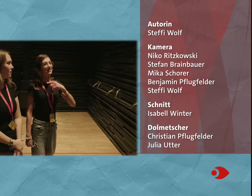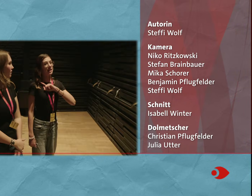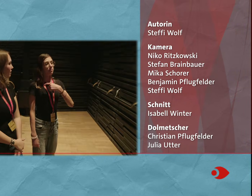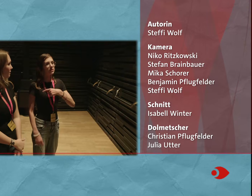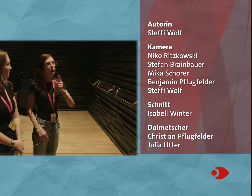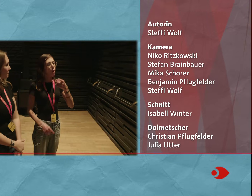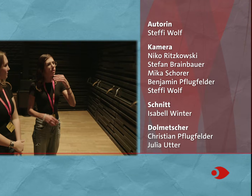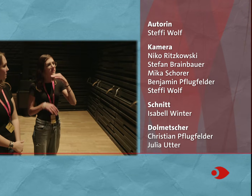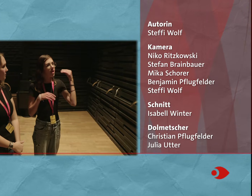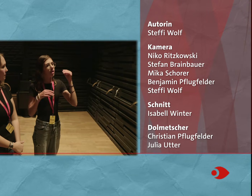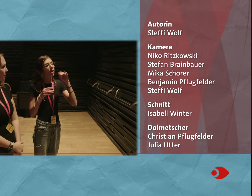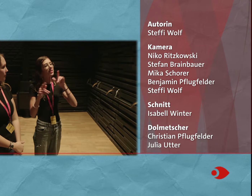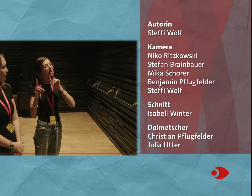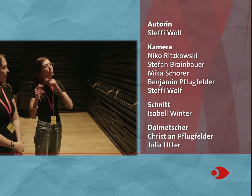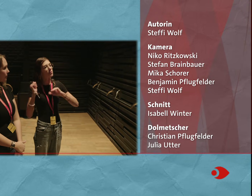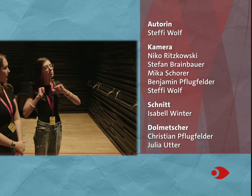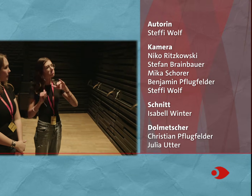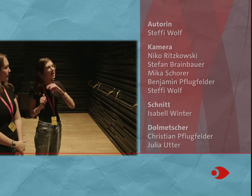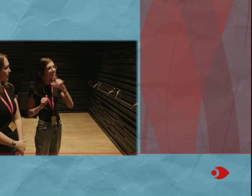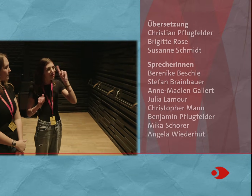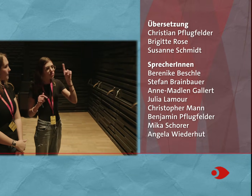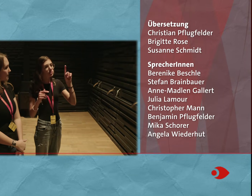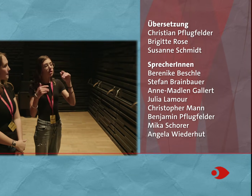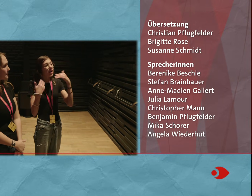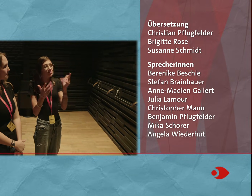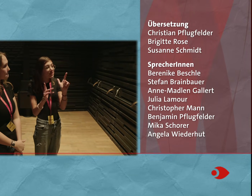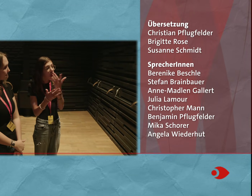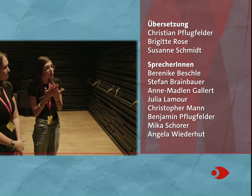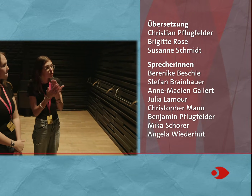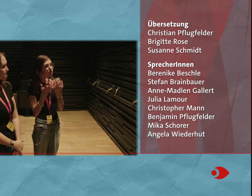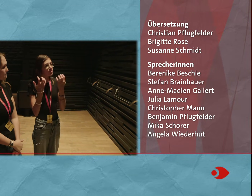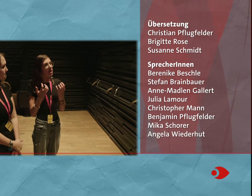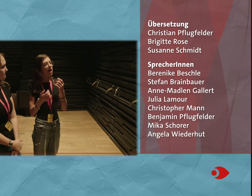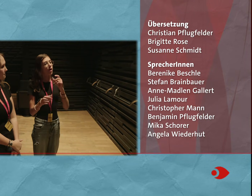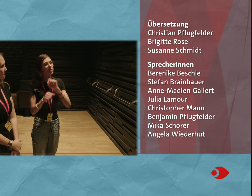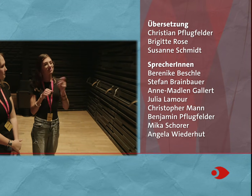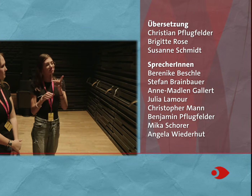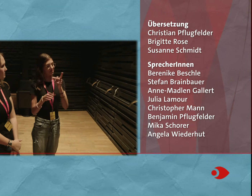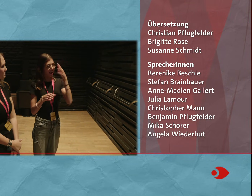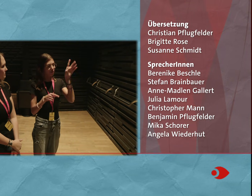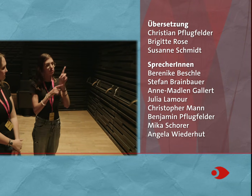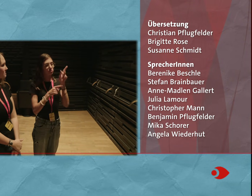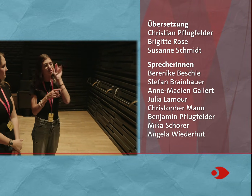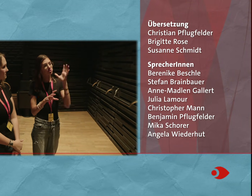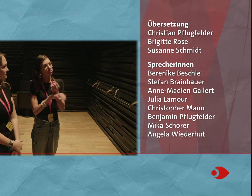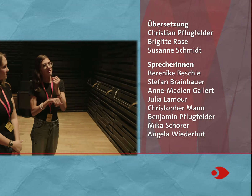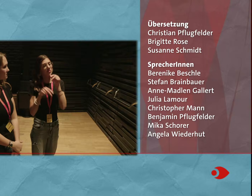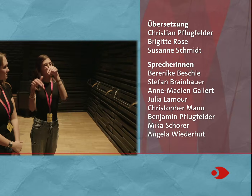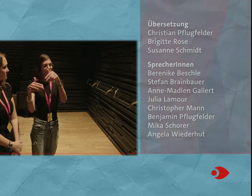Für mich war einiges neu. Z.B. hab ich nicht gewusst, dass es keine Ausbildung für Deaf Performance gibt. Das ist ja schwer. Und doch haben Ilknur und Sue es geschafft,